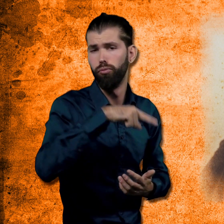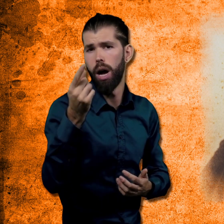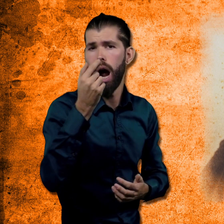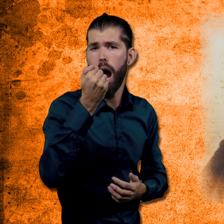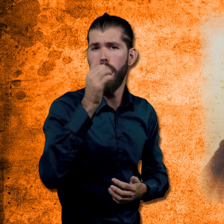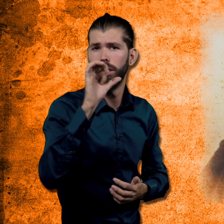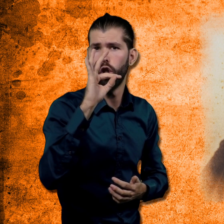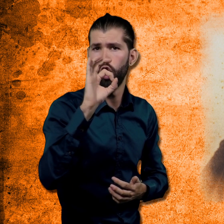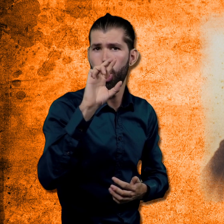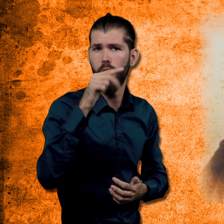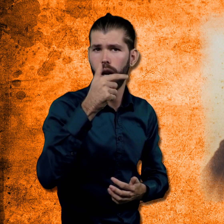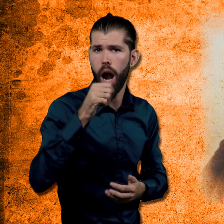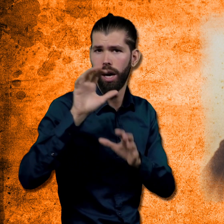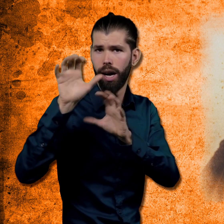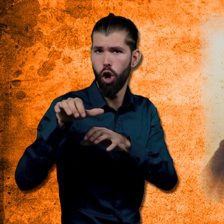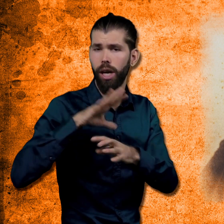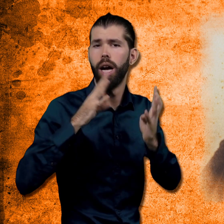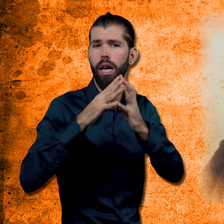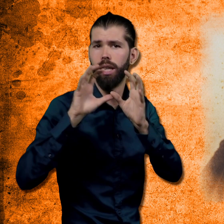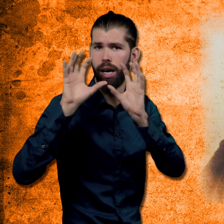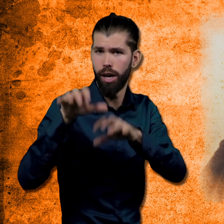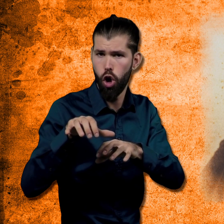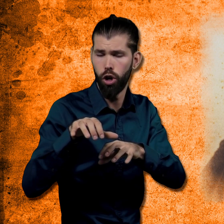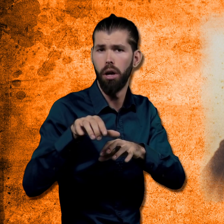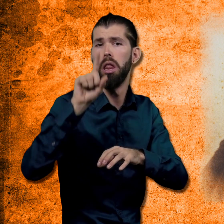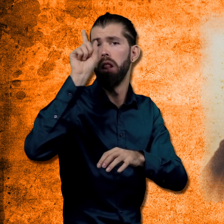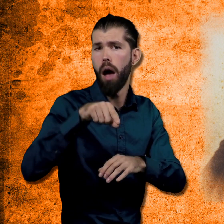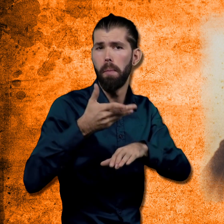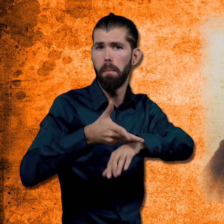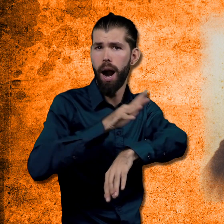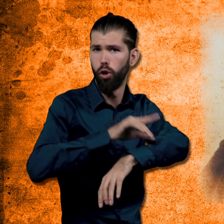Astorga i Lleó (Castella i Lleó) o Palma de Mallorca.